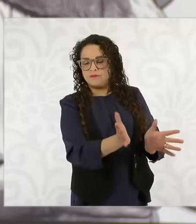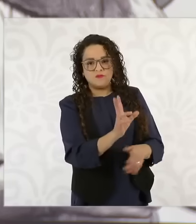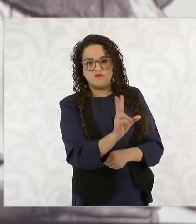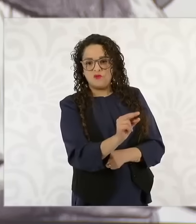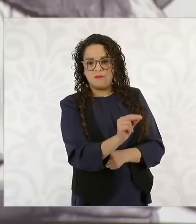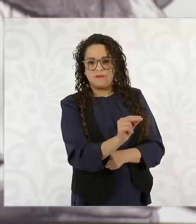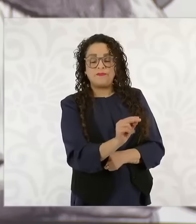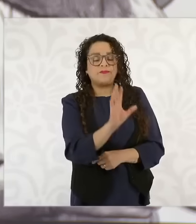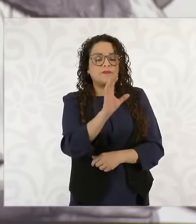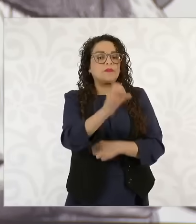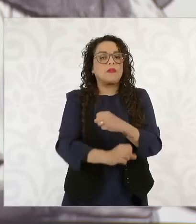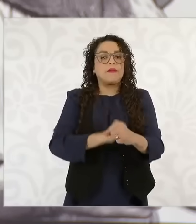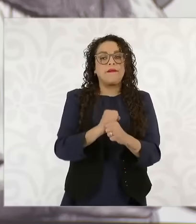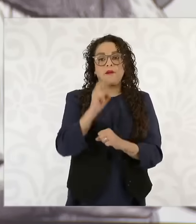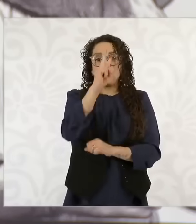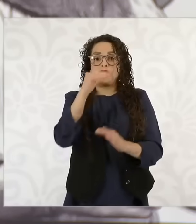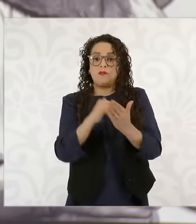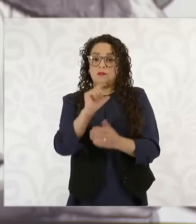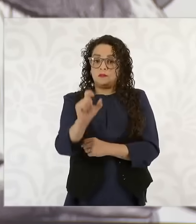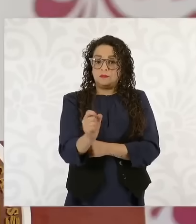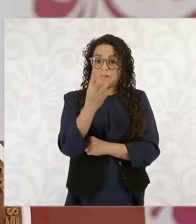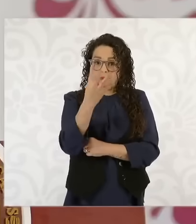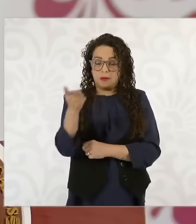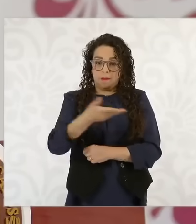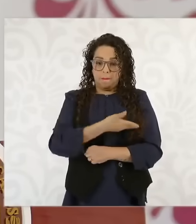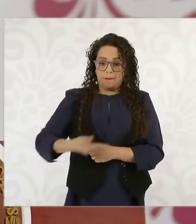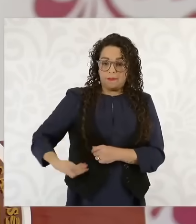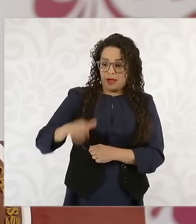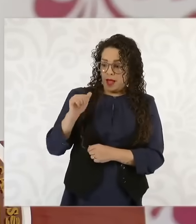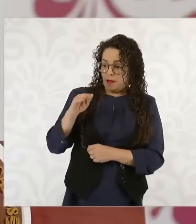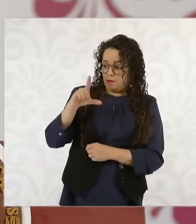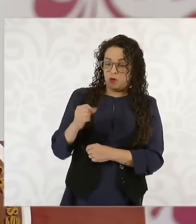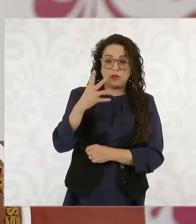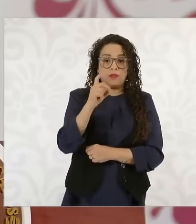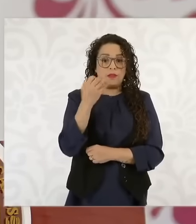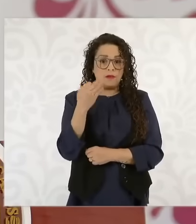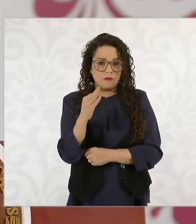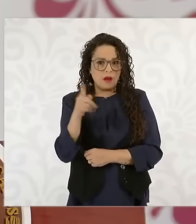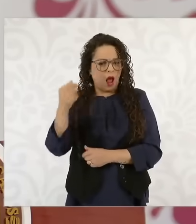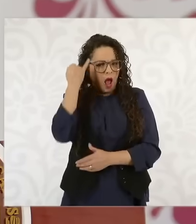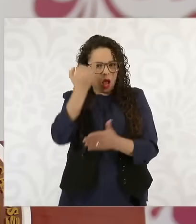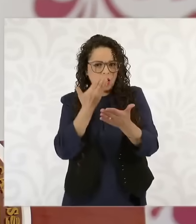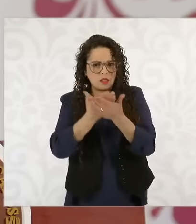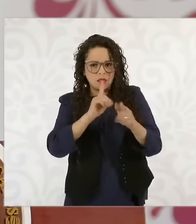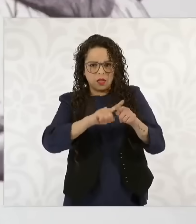el presidente López Obrador manda el 5 de febrero iniciativas constitucionales y ahí dice que en